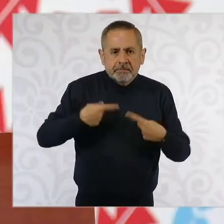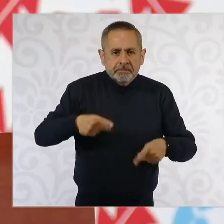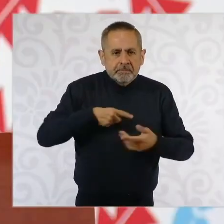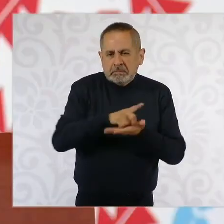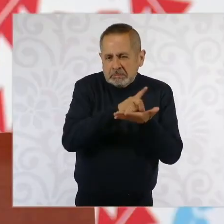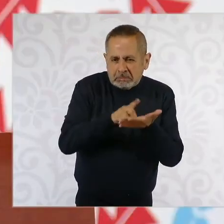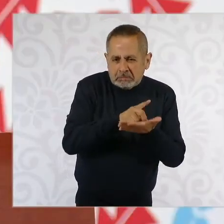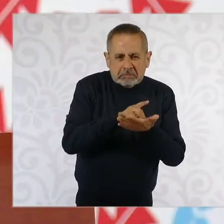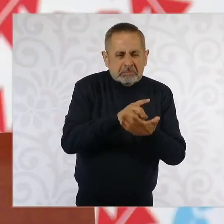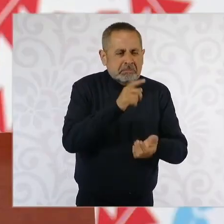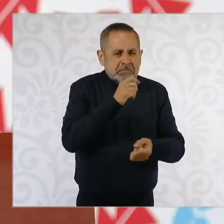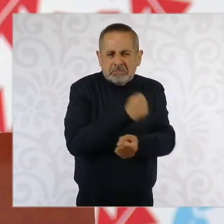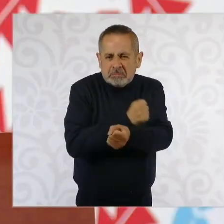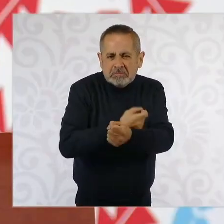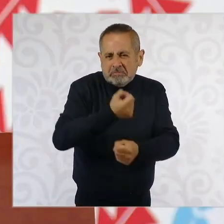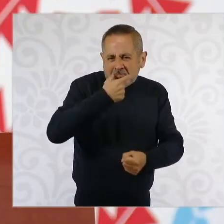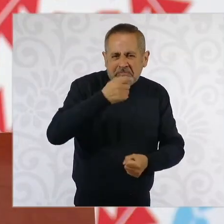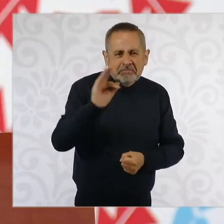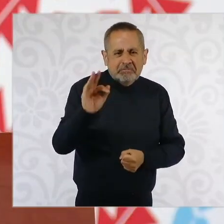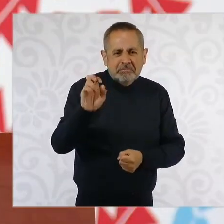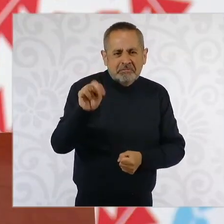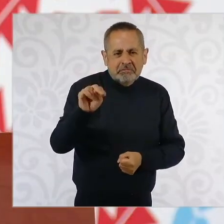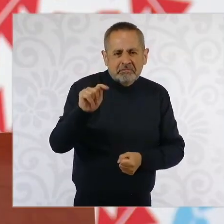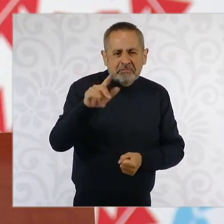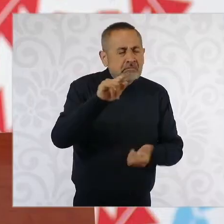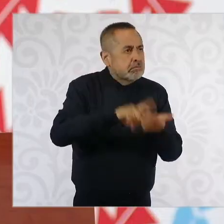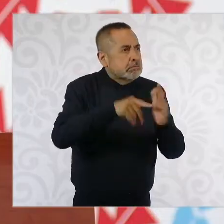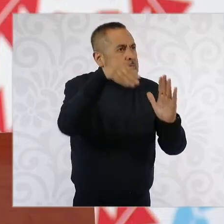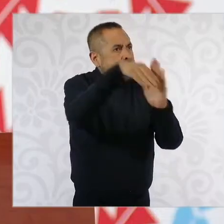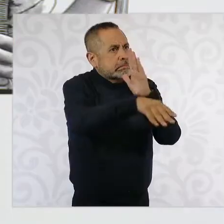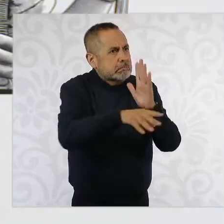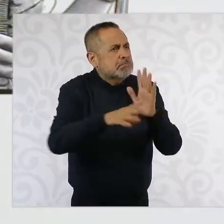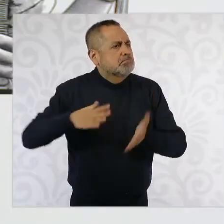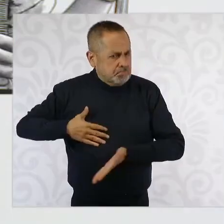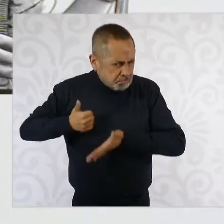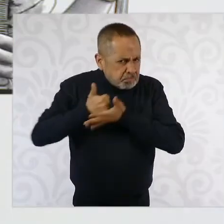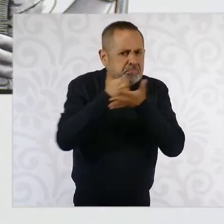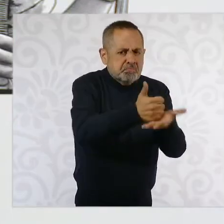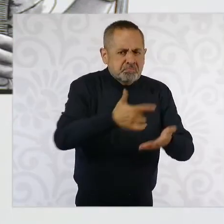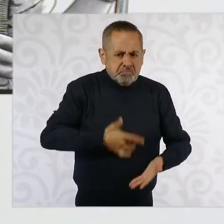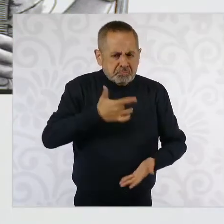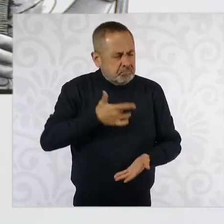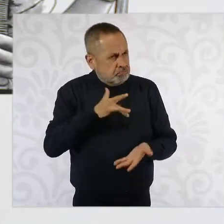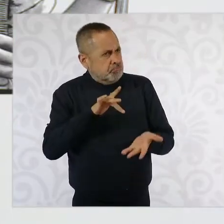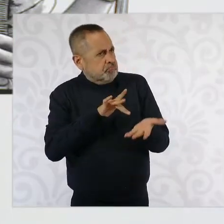pero particularmente de fentanilo que tiene Estados Unidos y en eso hay que colaborar